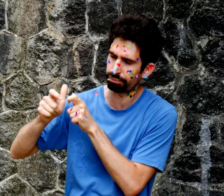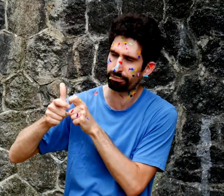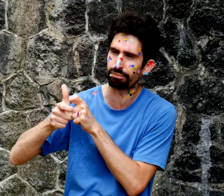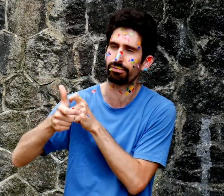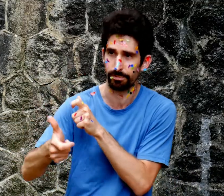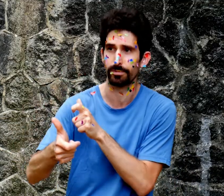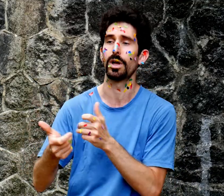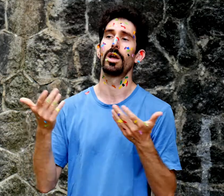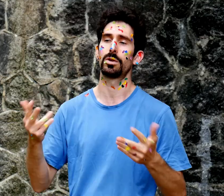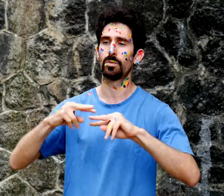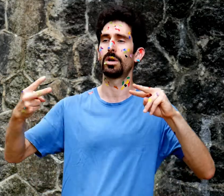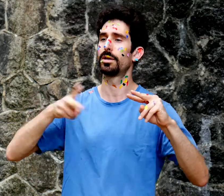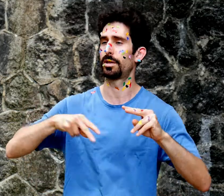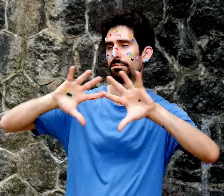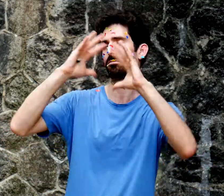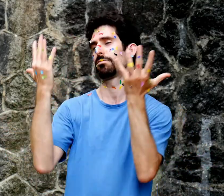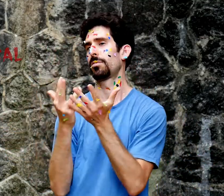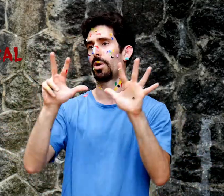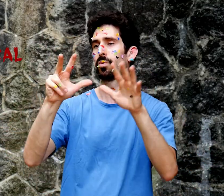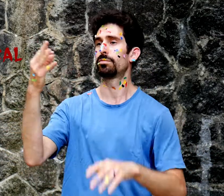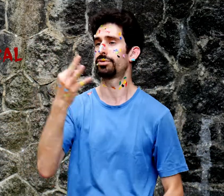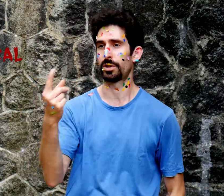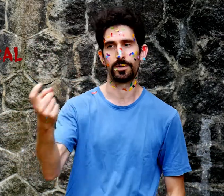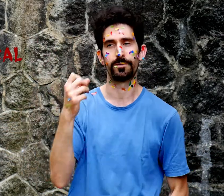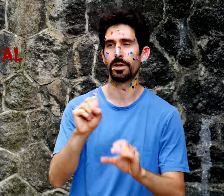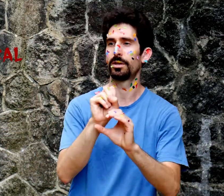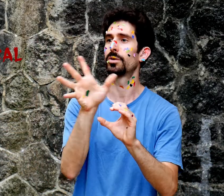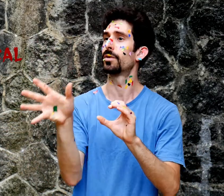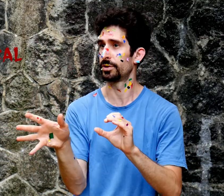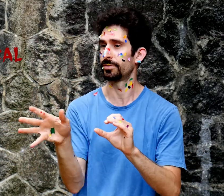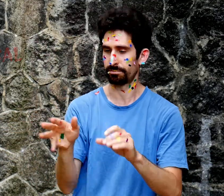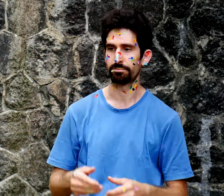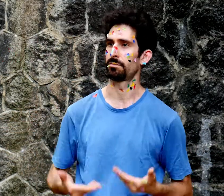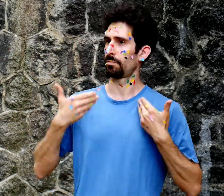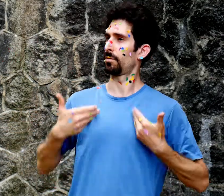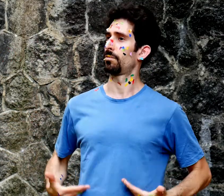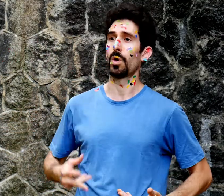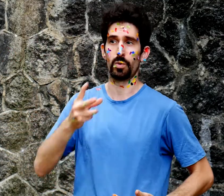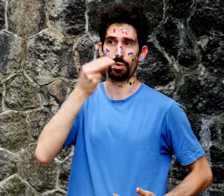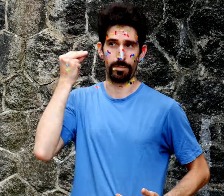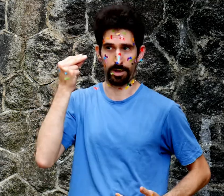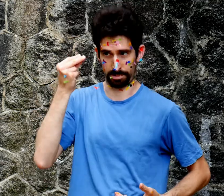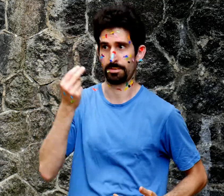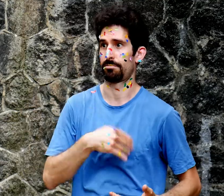de génération en génération. Ainsi, dans notre ADN, 8% vient des virus ! Nous sommes devenus humains